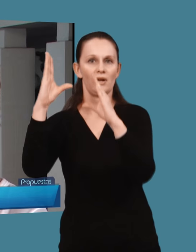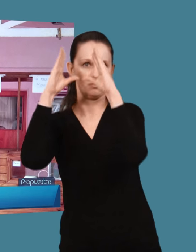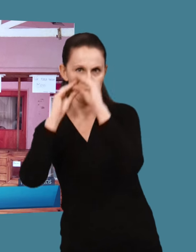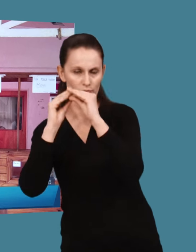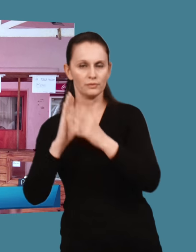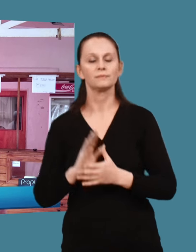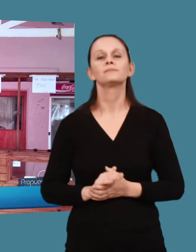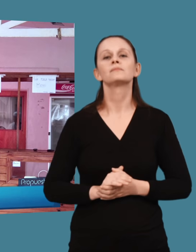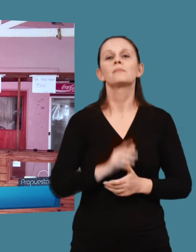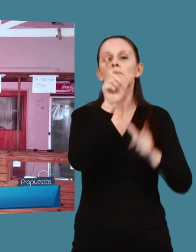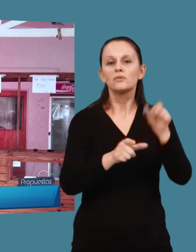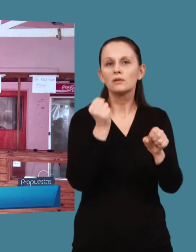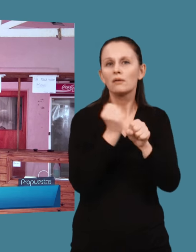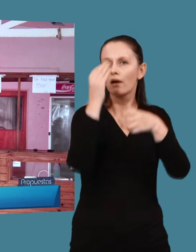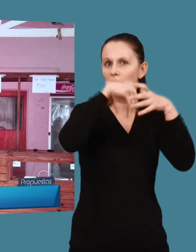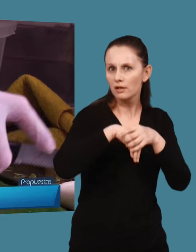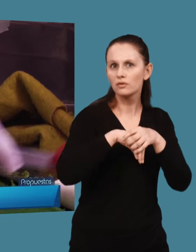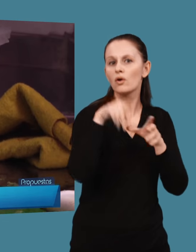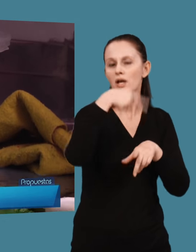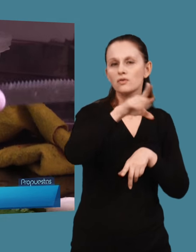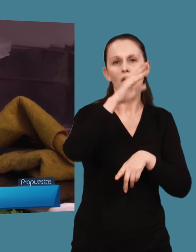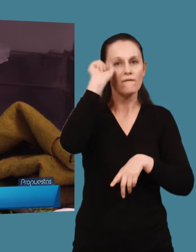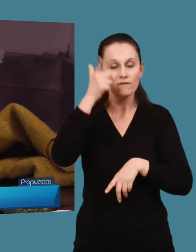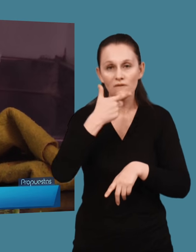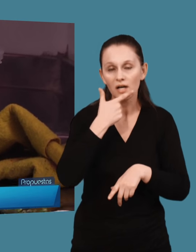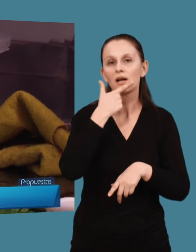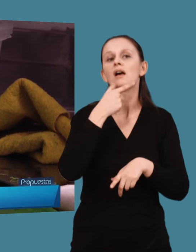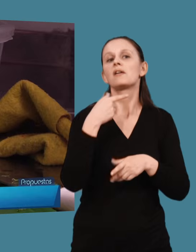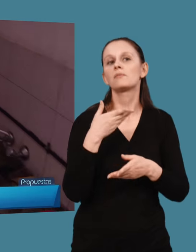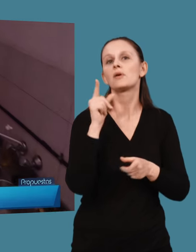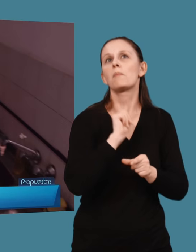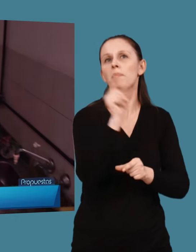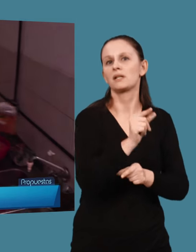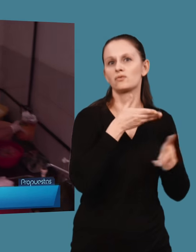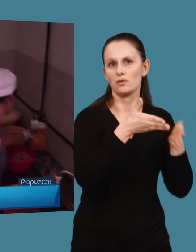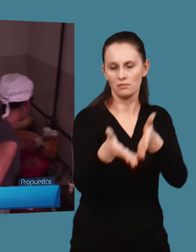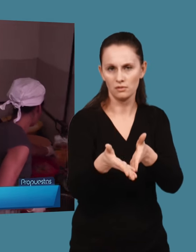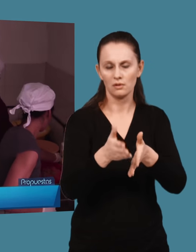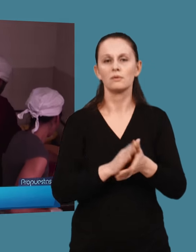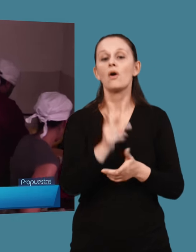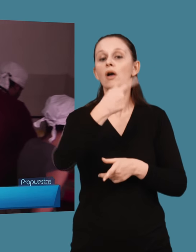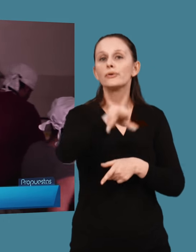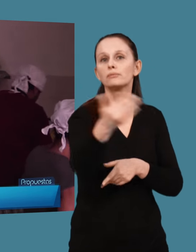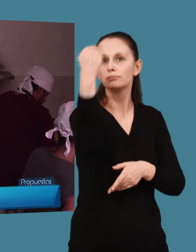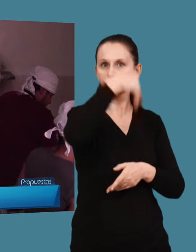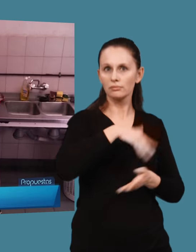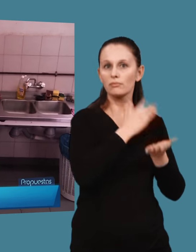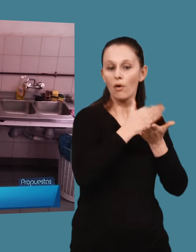Los chicos que trabajan son becarios, tienen una beca con prestación de servicio, donde los chicos viene cocinan.